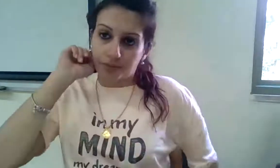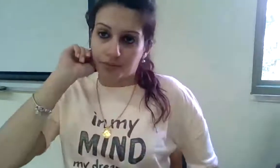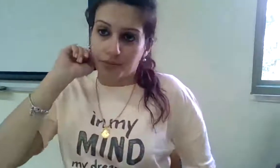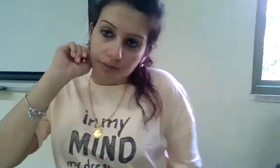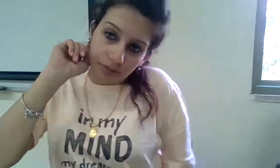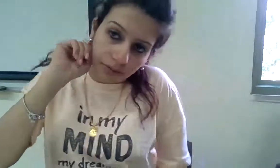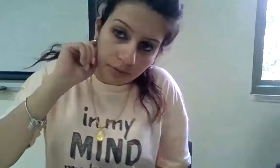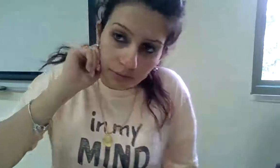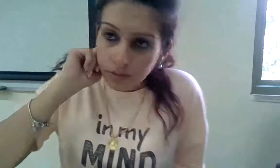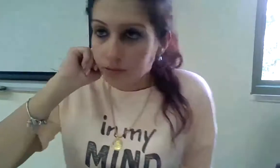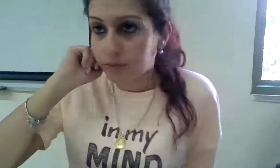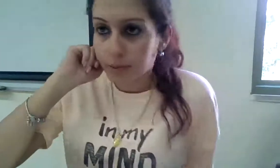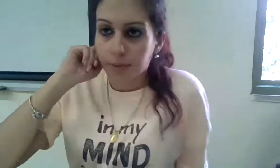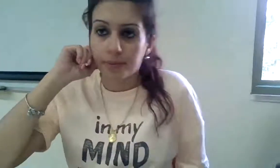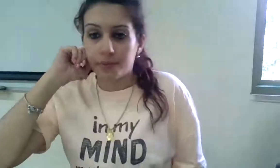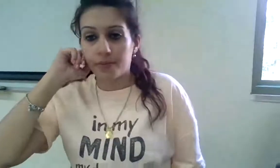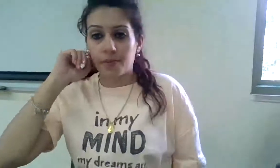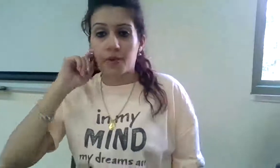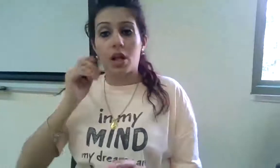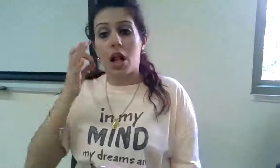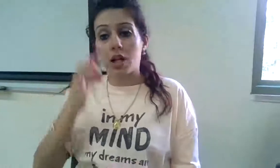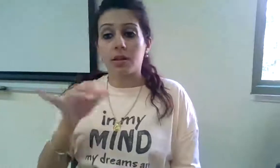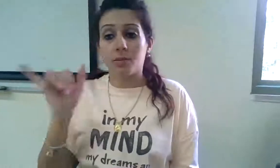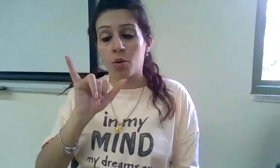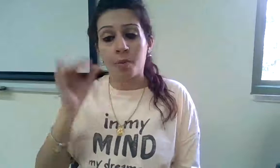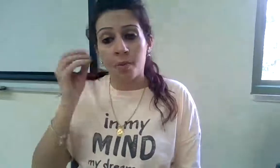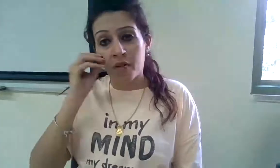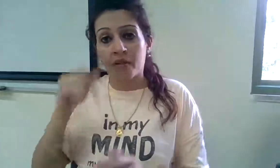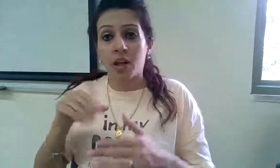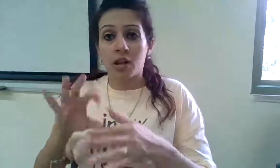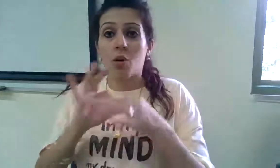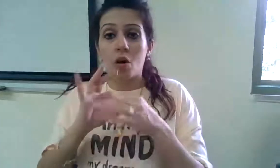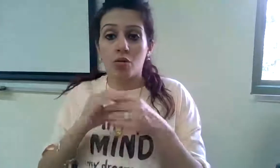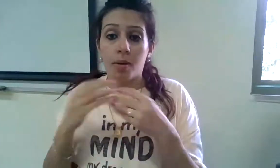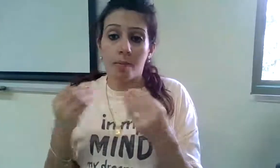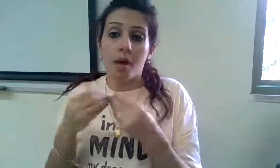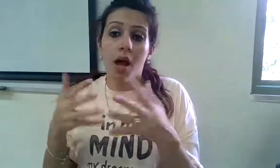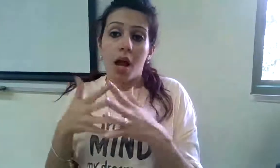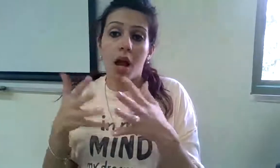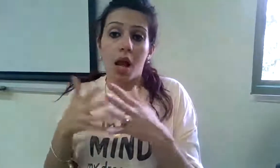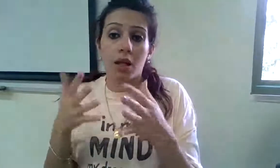والجانب الآخر هو دعم هؤلاء الأفراد المشاركين.